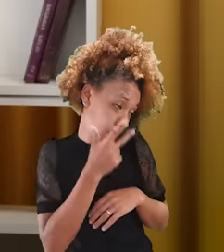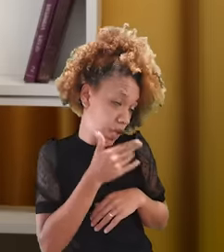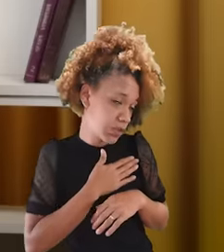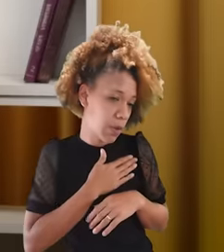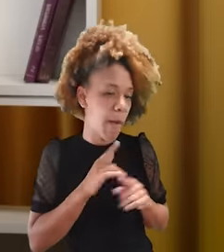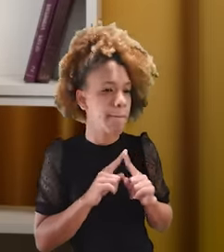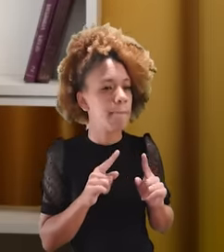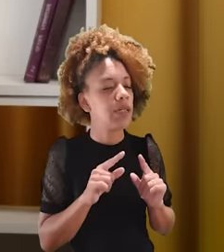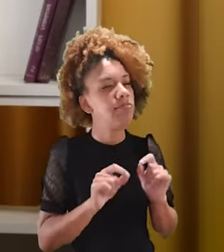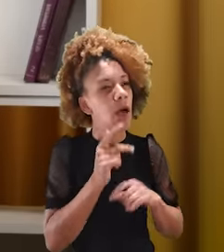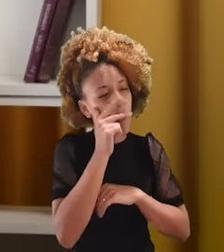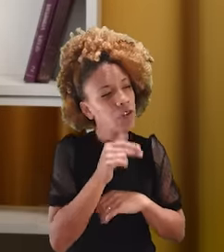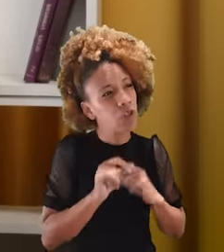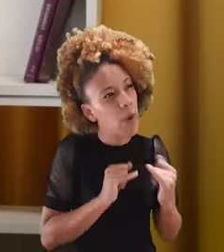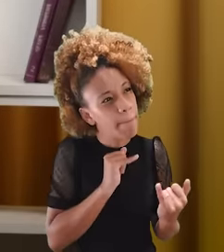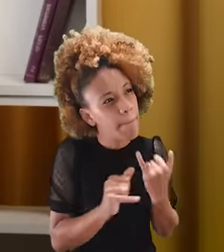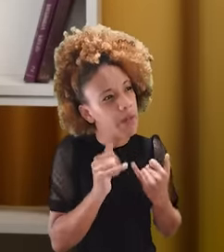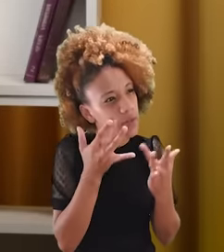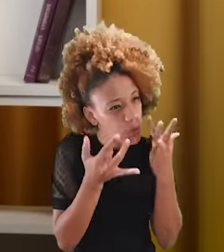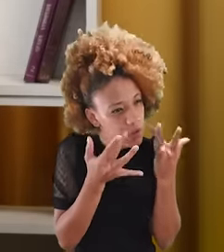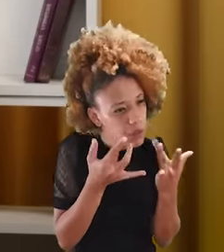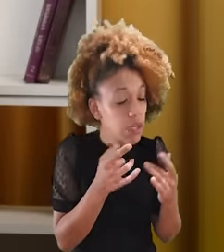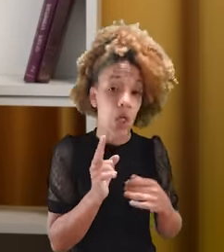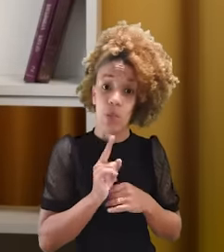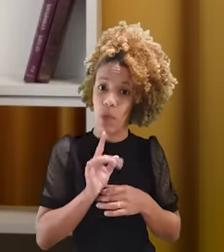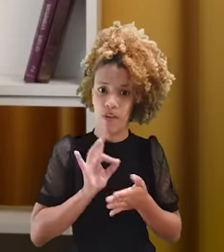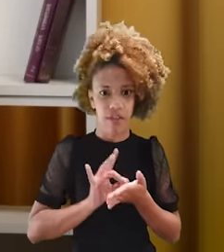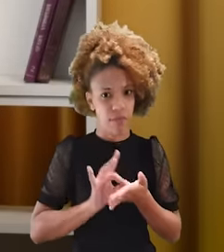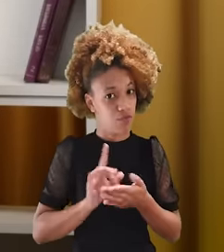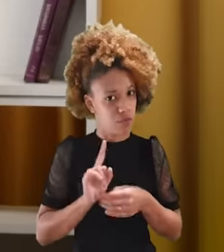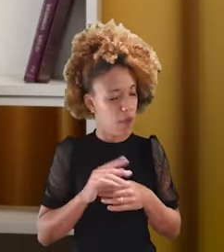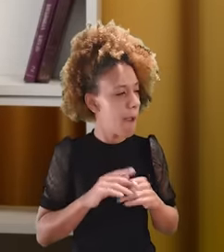coisa muito do parece que o teatro não é verdade isso que eu vou falar mas parece que ele teve um